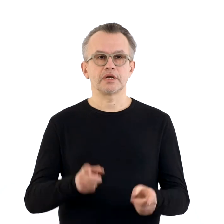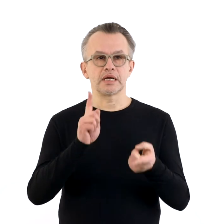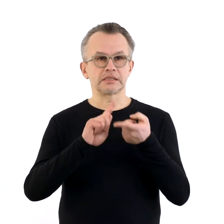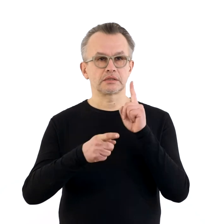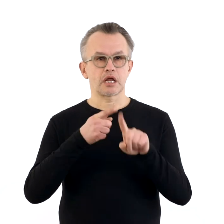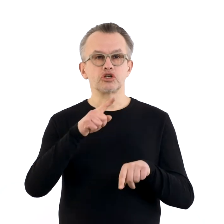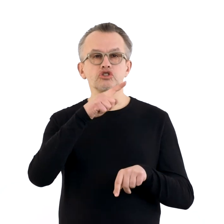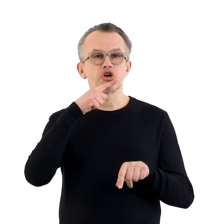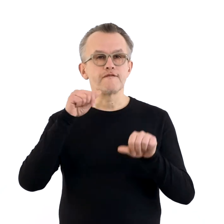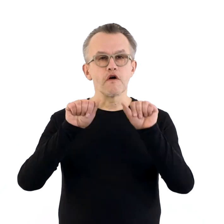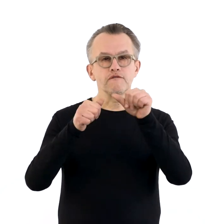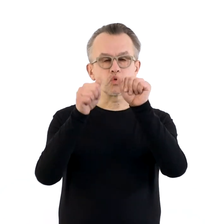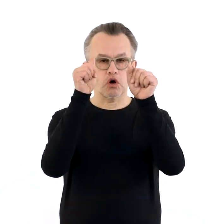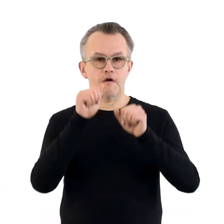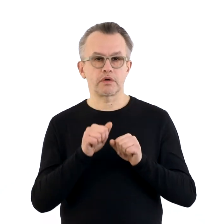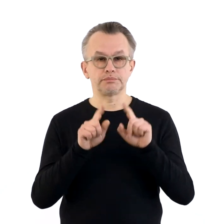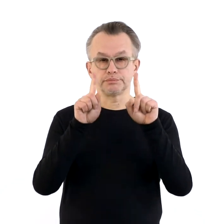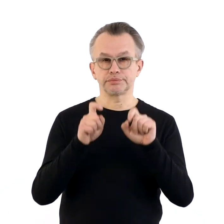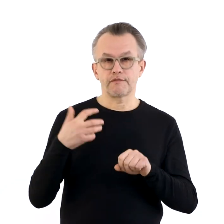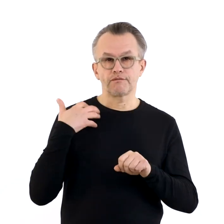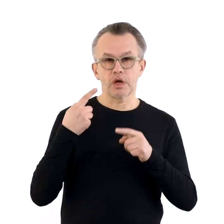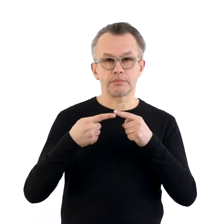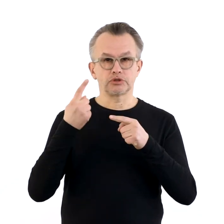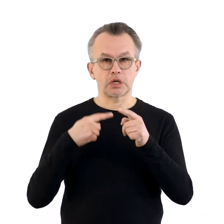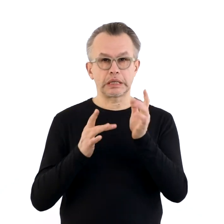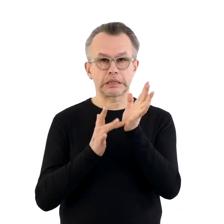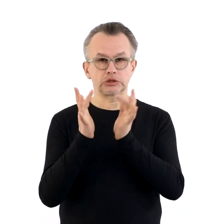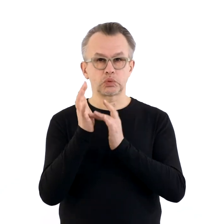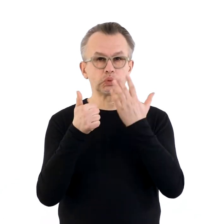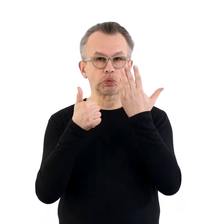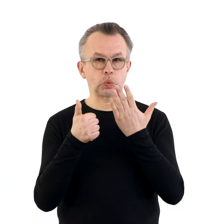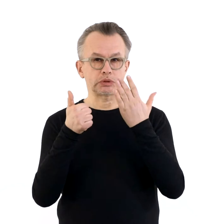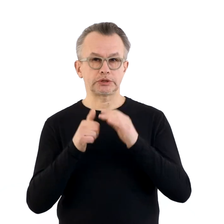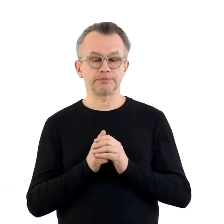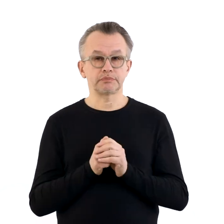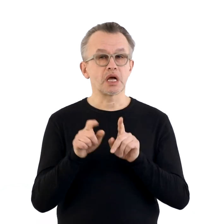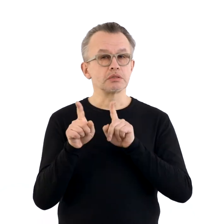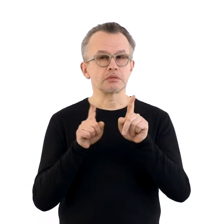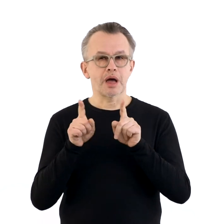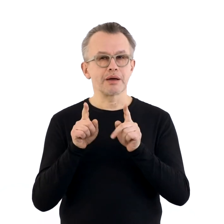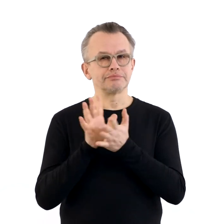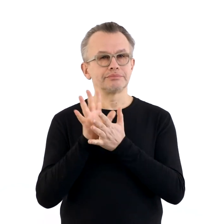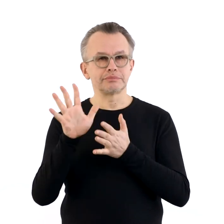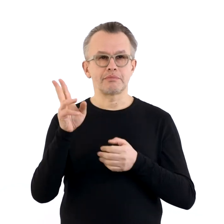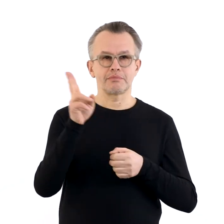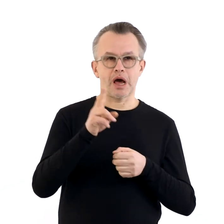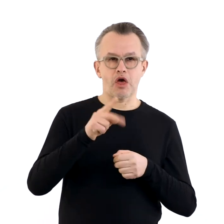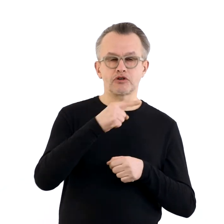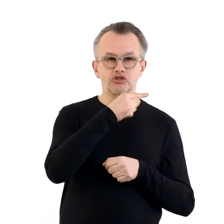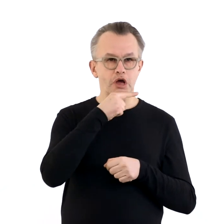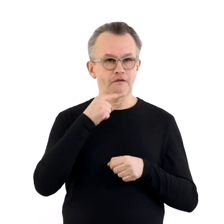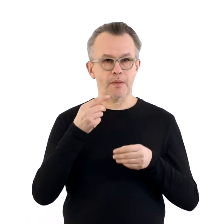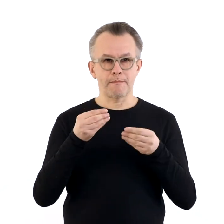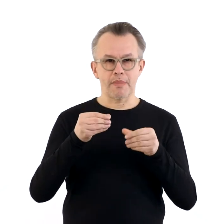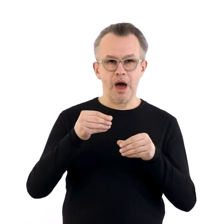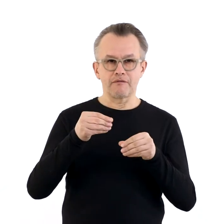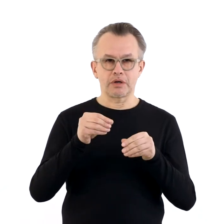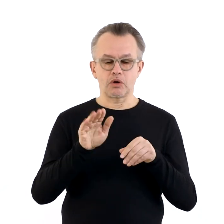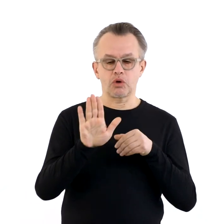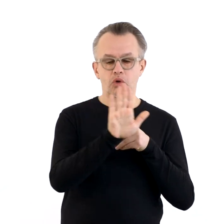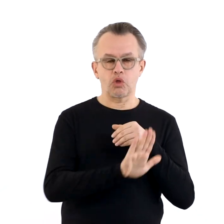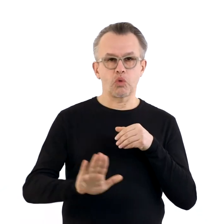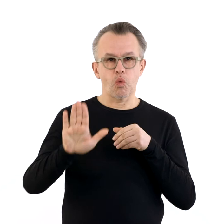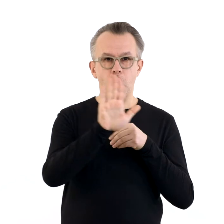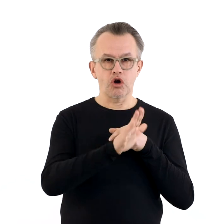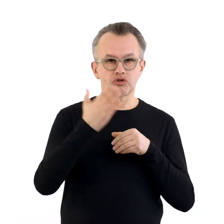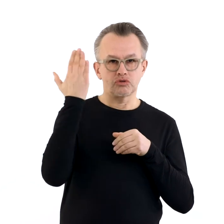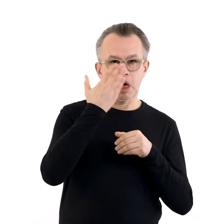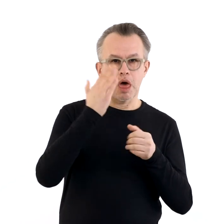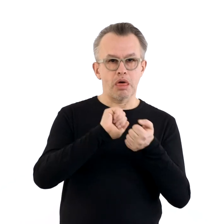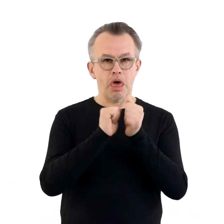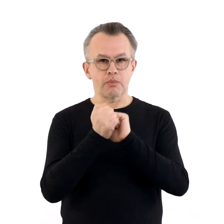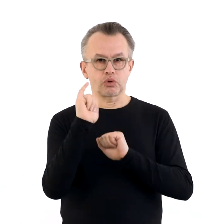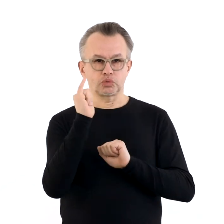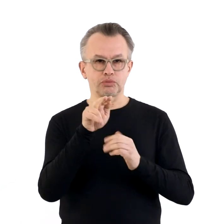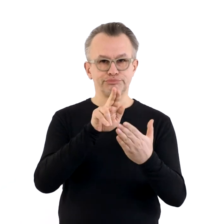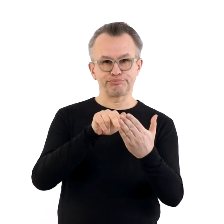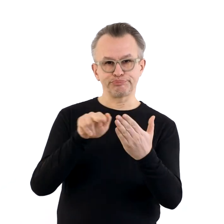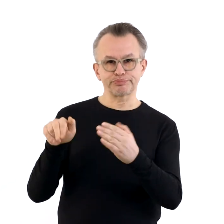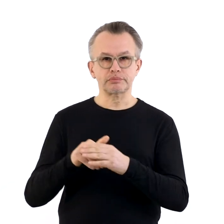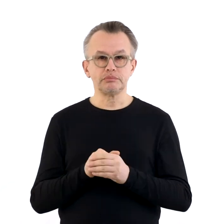W stylu czerwonofigurowym (od VI w. p.n.e.) motywy są malowane czerwonym barwnikiem na czarnym lub żółtym tle.